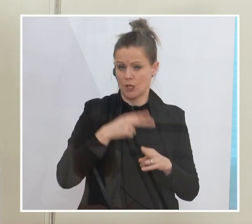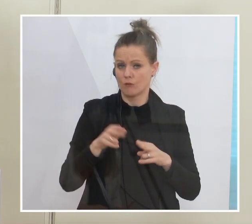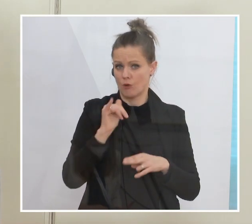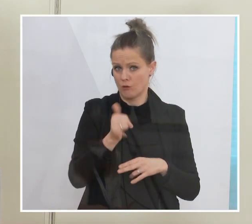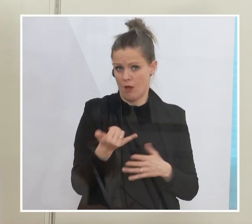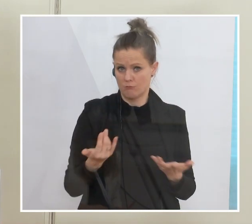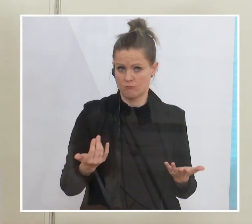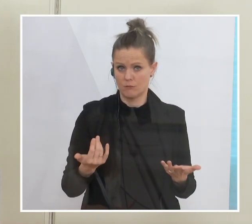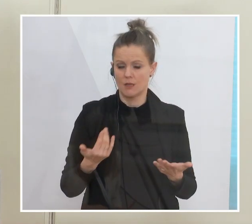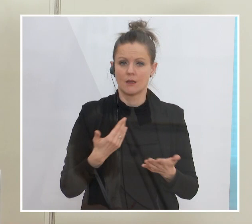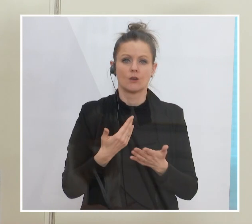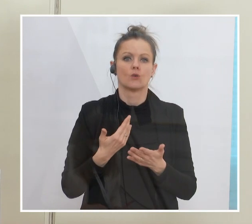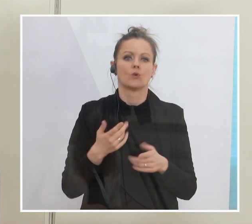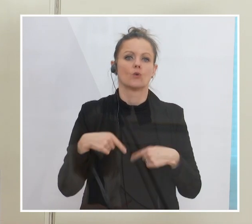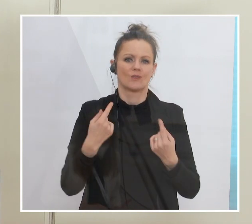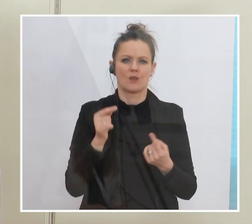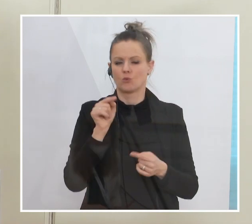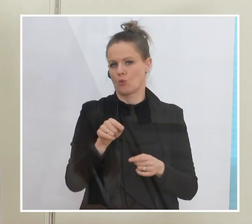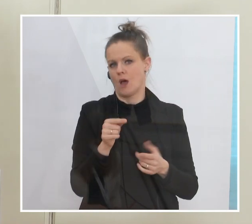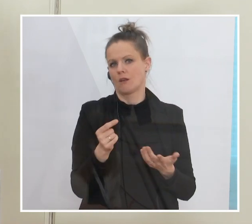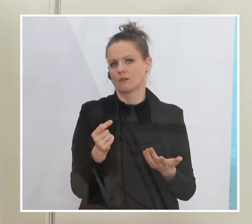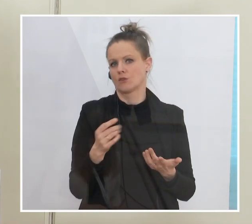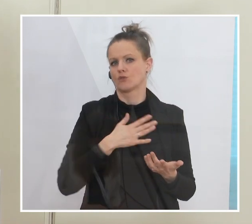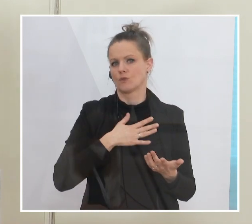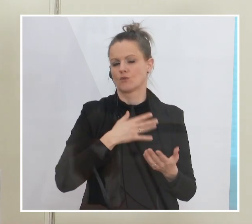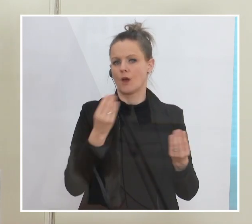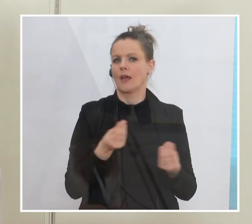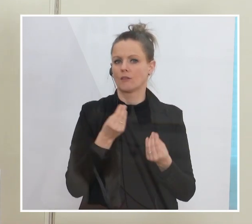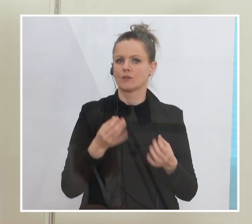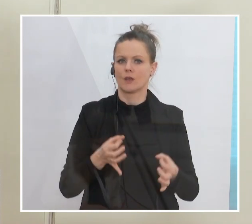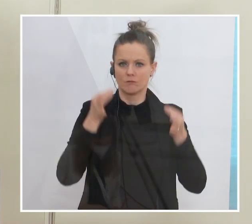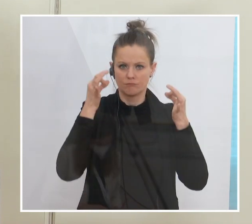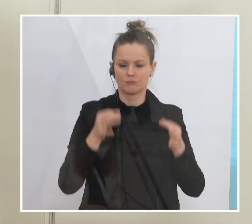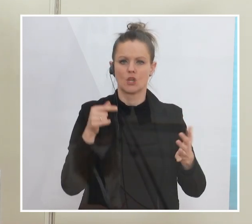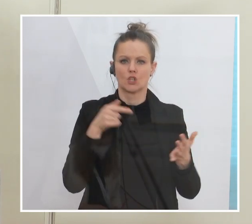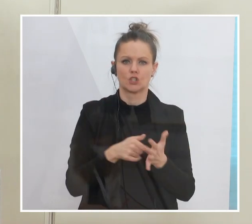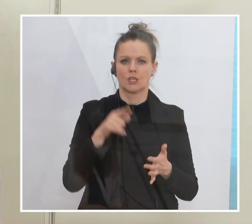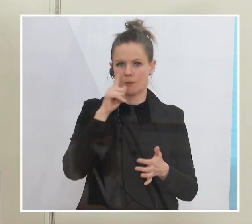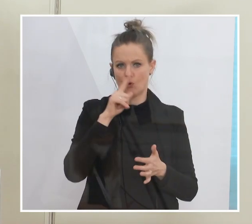Dort hat man sich ja dann zumindest auf eine doch recht resolute Stichprobenkontrolle verständigt.